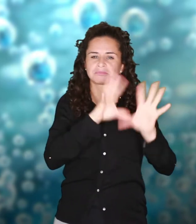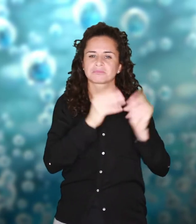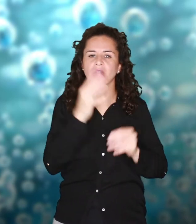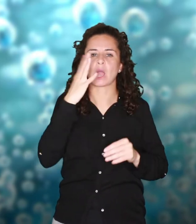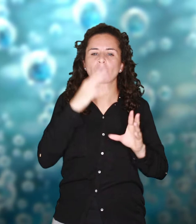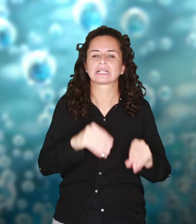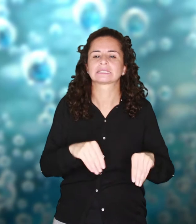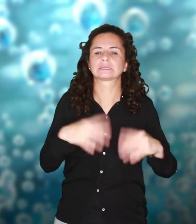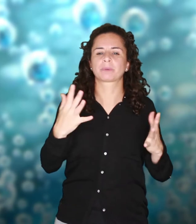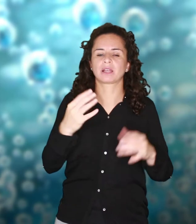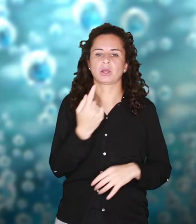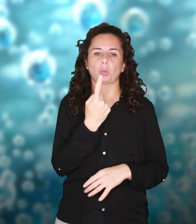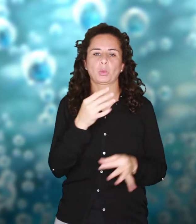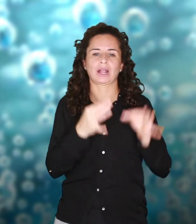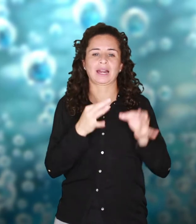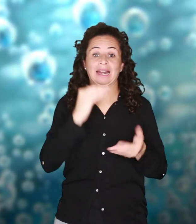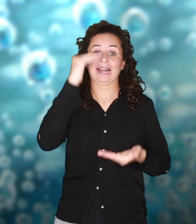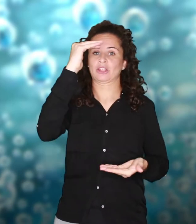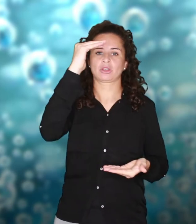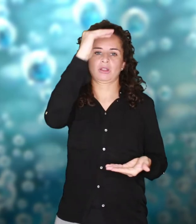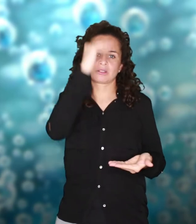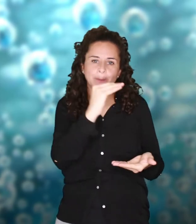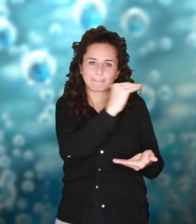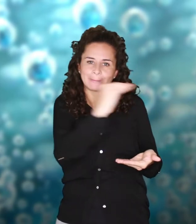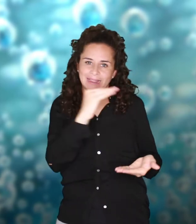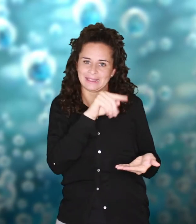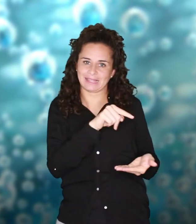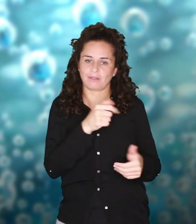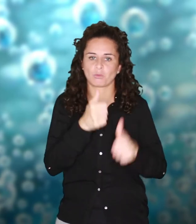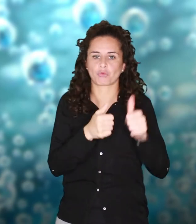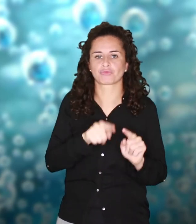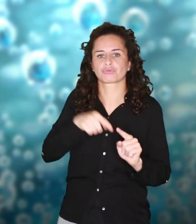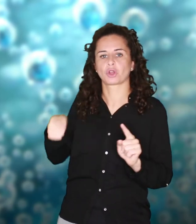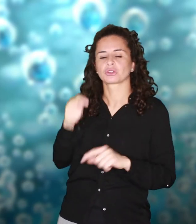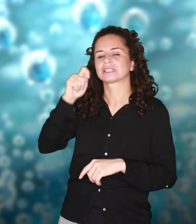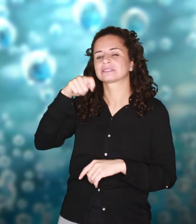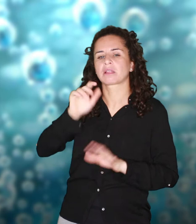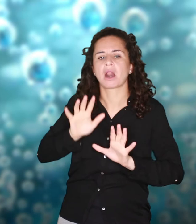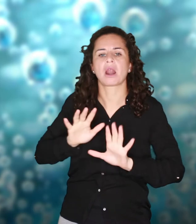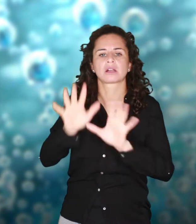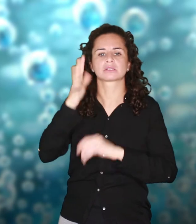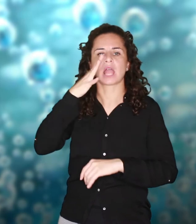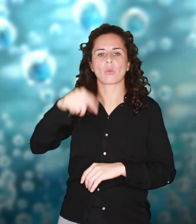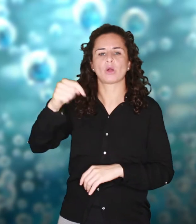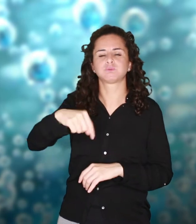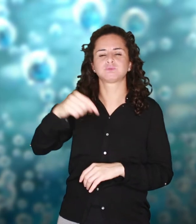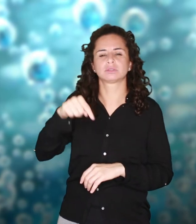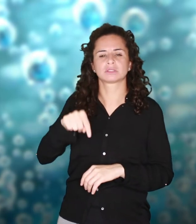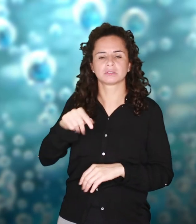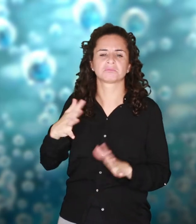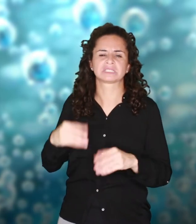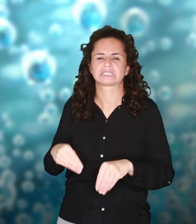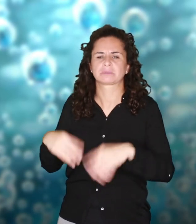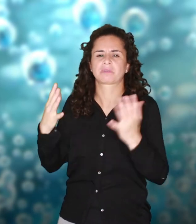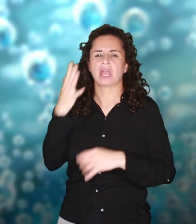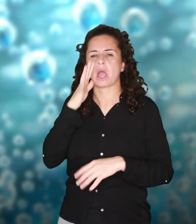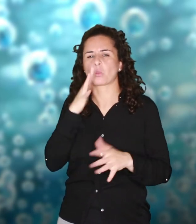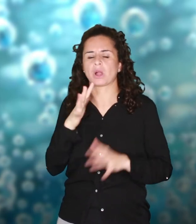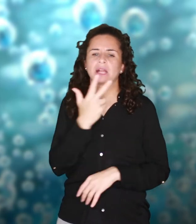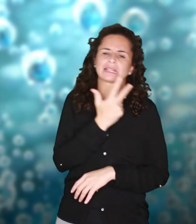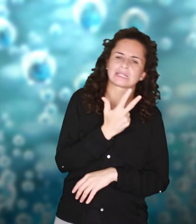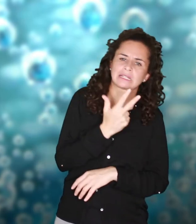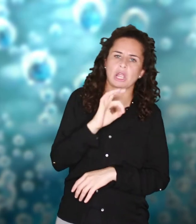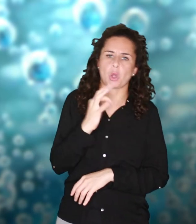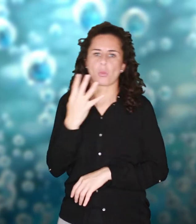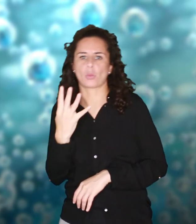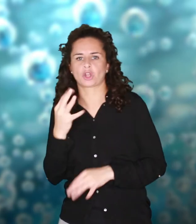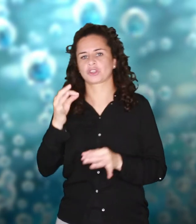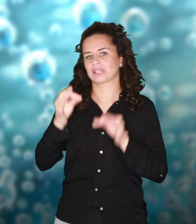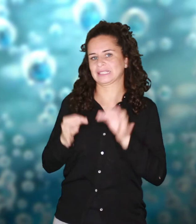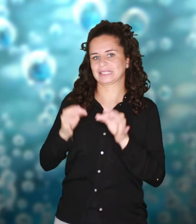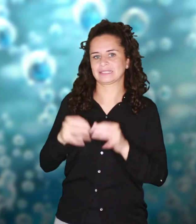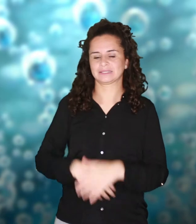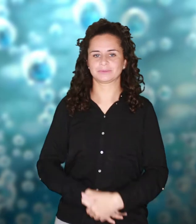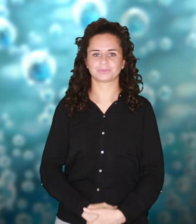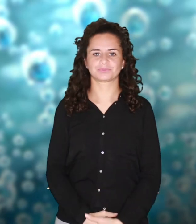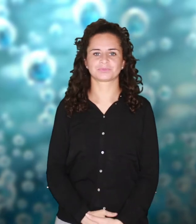Questo permette di dimezzare lo spreco di acqua che sarebbe di 3-4 litri se utilizzi l'acqua corrente mentre lavi i denti.